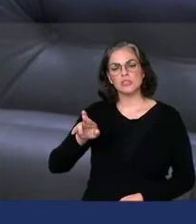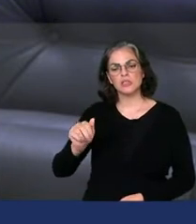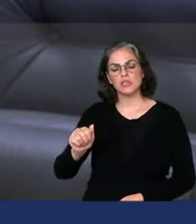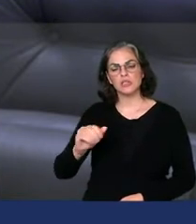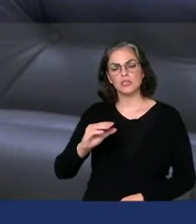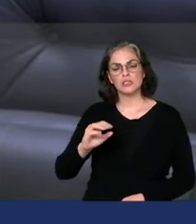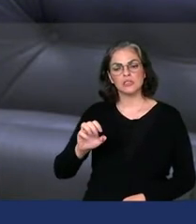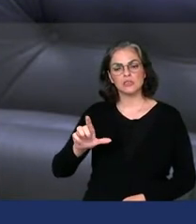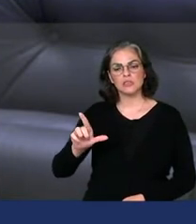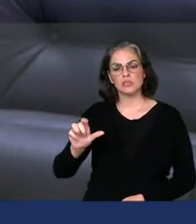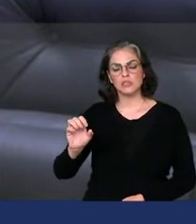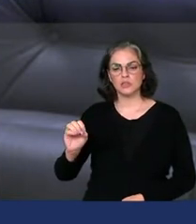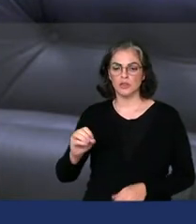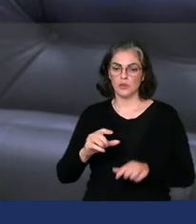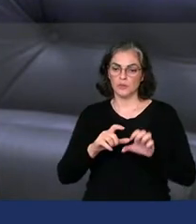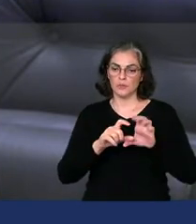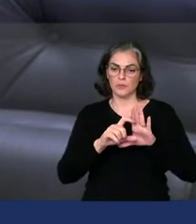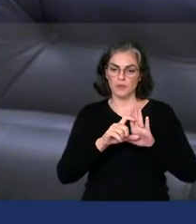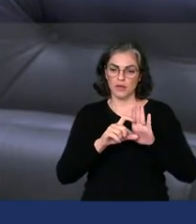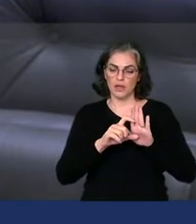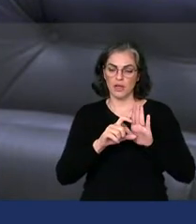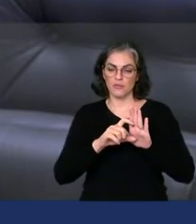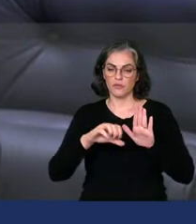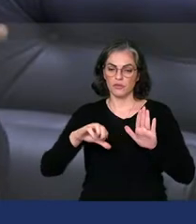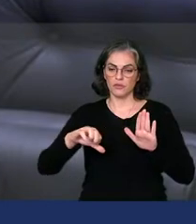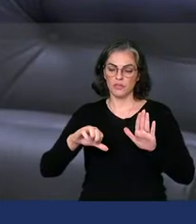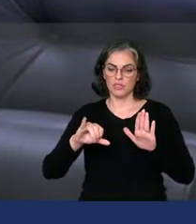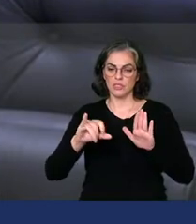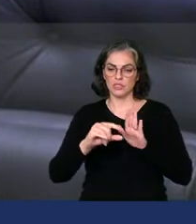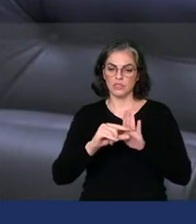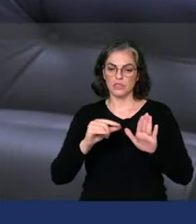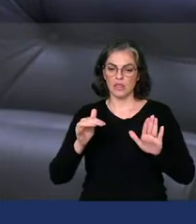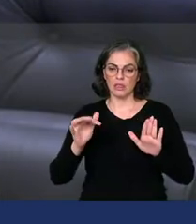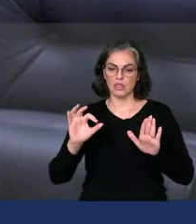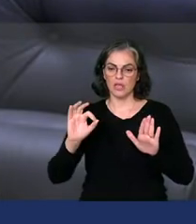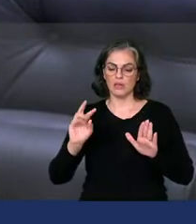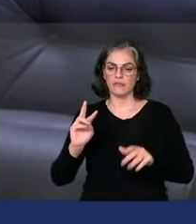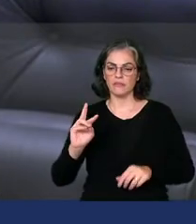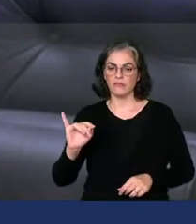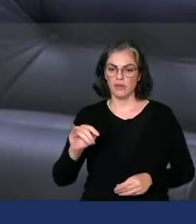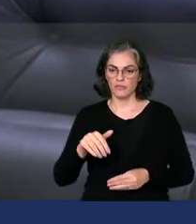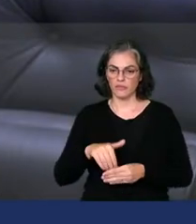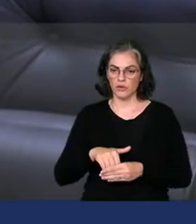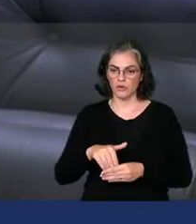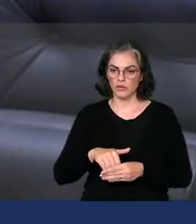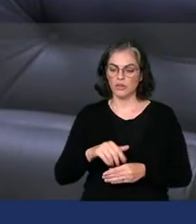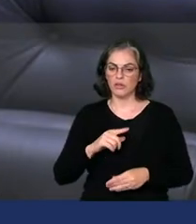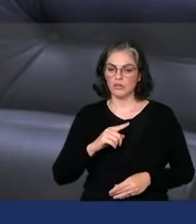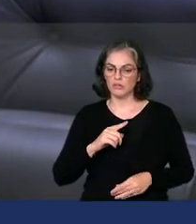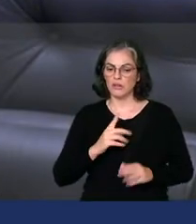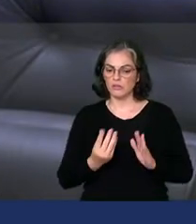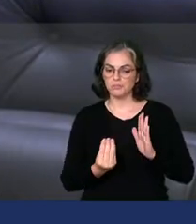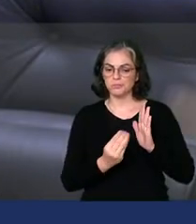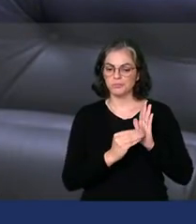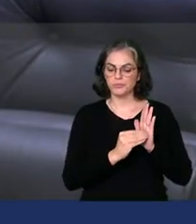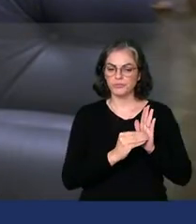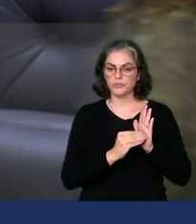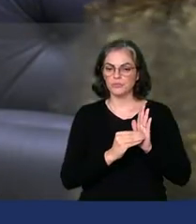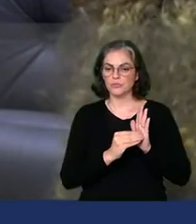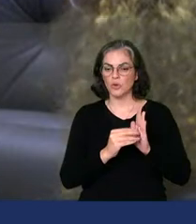TUMULTO TUMULTO, QUERO AGRADECER A JANDIRA FEGALE E CELSO SABINO, A LEI ALDIR BLANC SERÁ VOTADA, ESTÁ